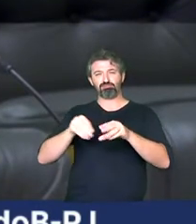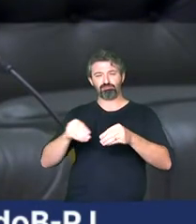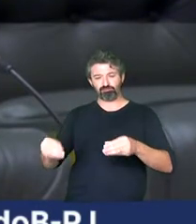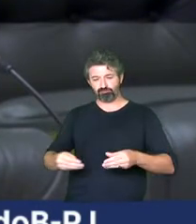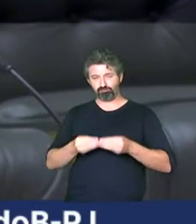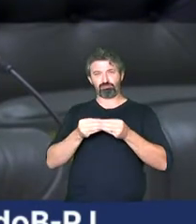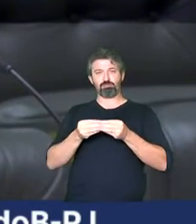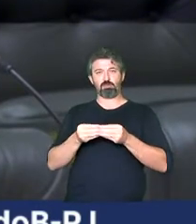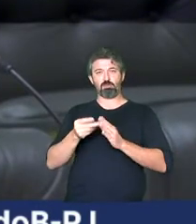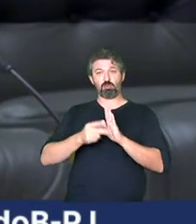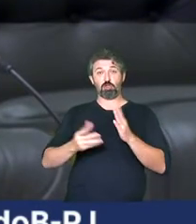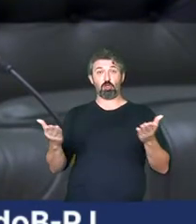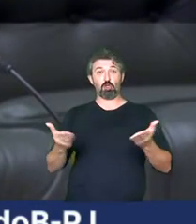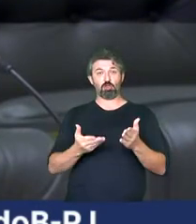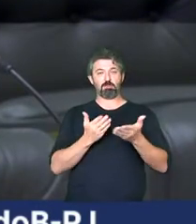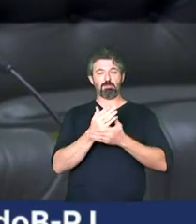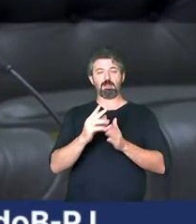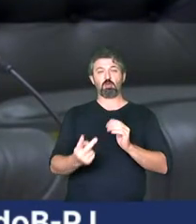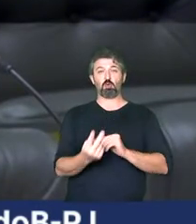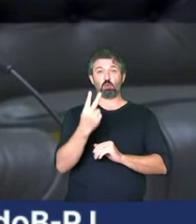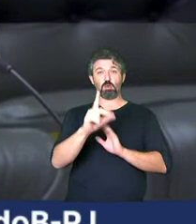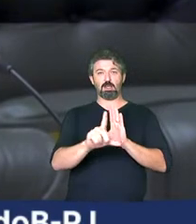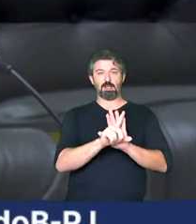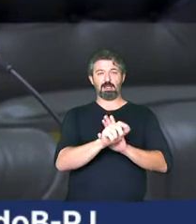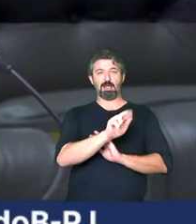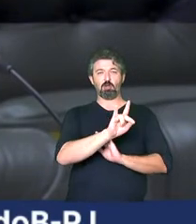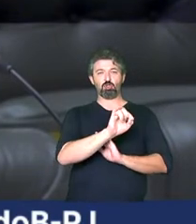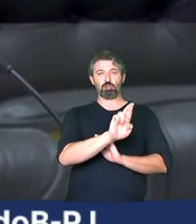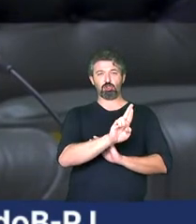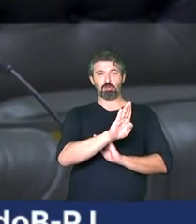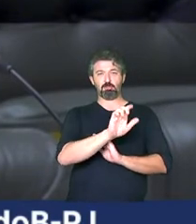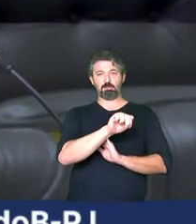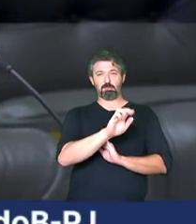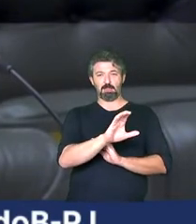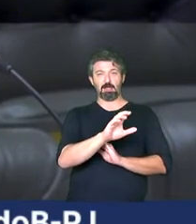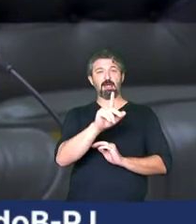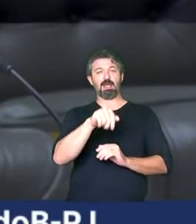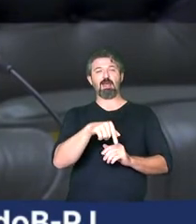TADEU ALENCAR QUE TAMBÉM FEZ ESSA ESCUTA IMPORTANTE É SOCIEDADE. ESSE DIA DE HOJE QUE APROVA DUAS LEIS, APROVA A LEI ALDIR BLANC, ESSE FUNDEB